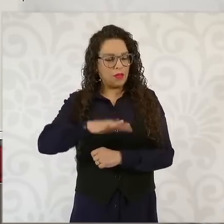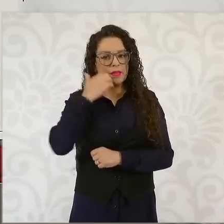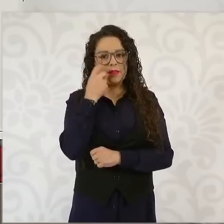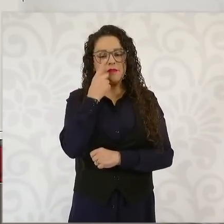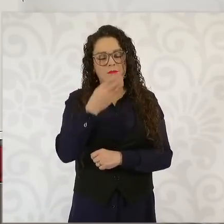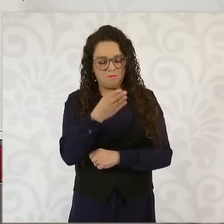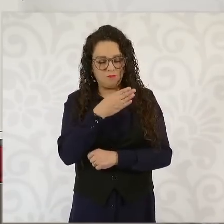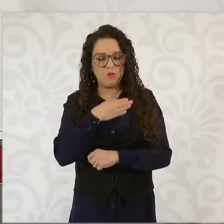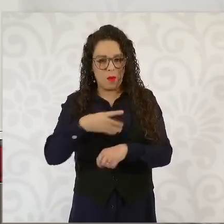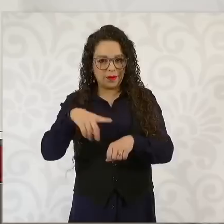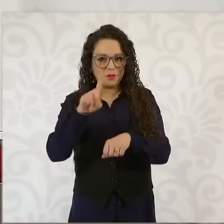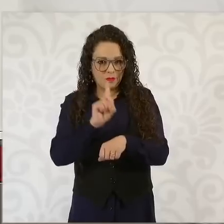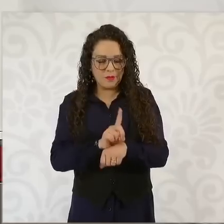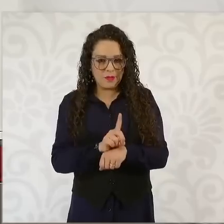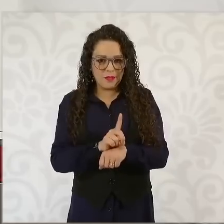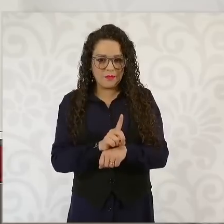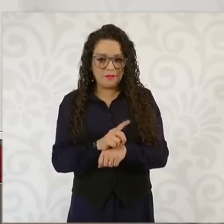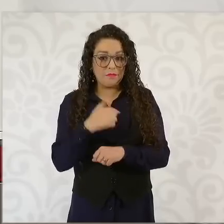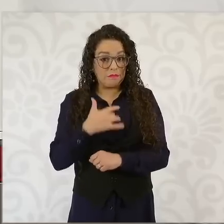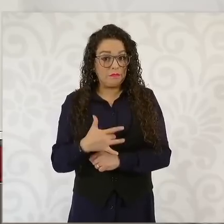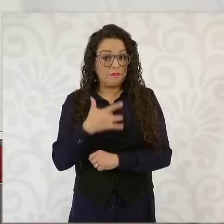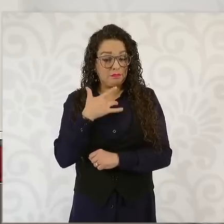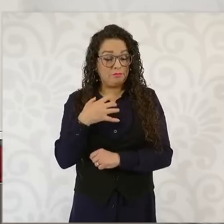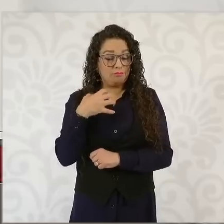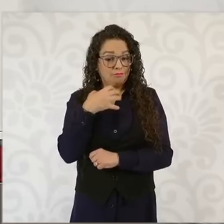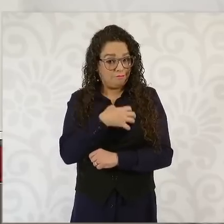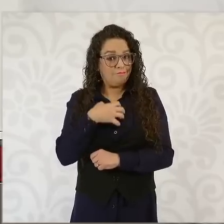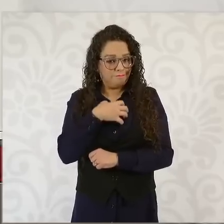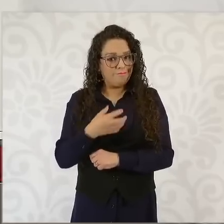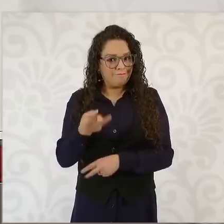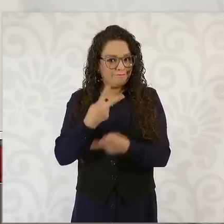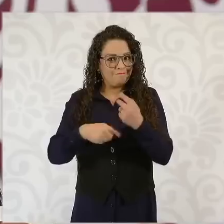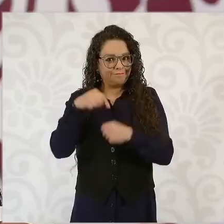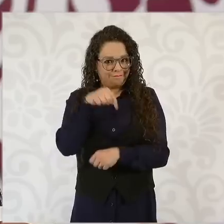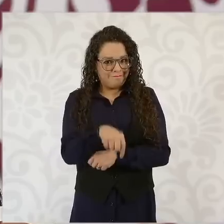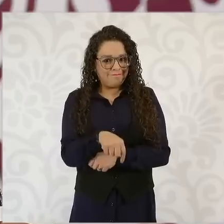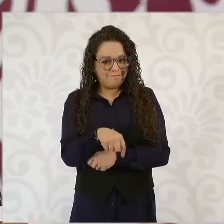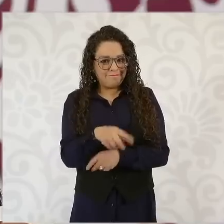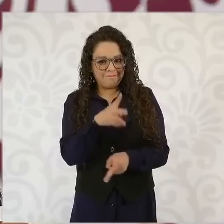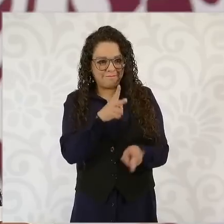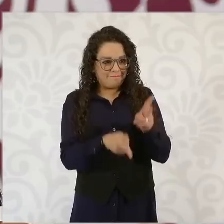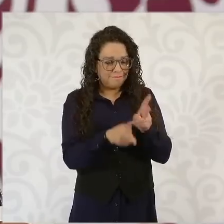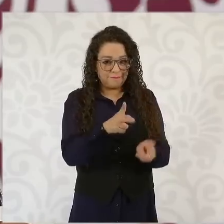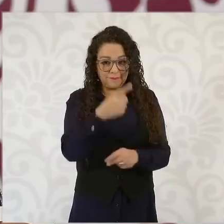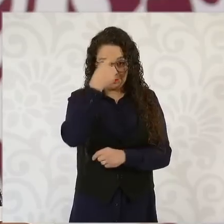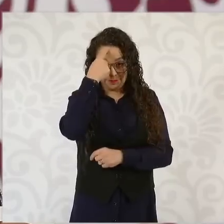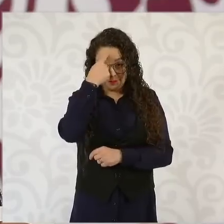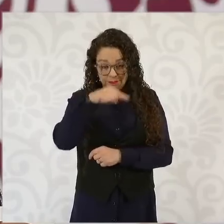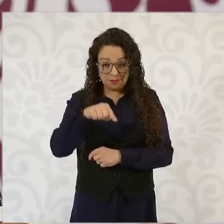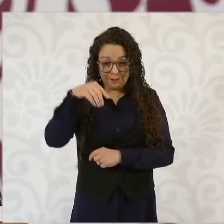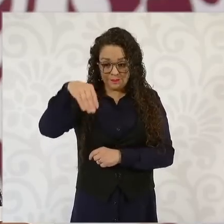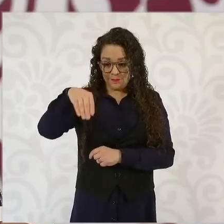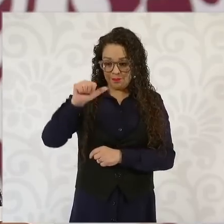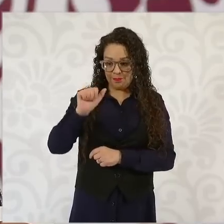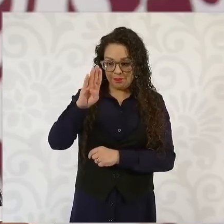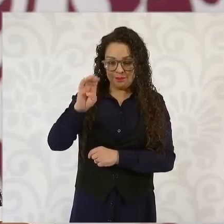ustedes este día y de igual manera comentarles que es un enorme honor para mave estar aquí presente